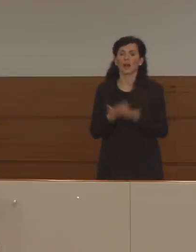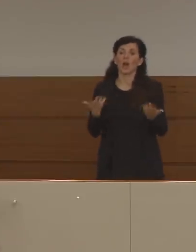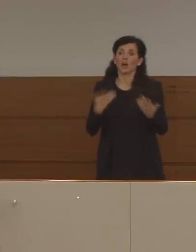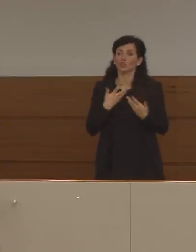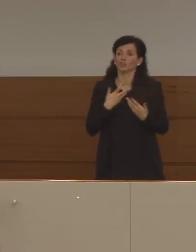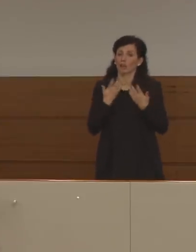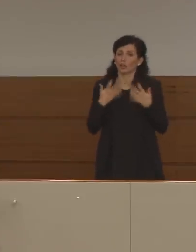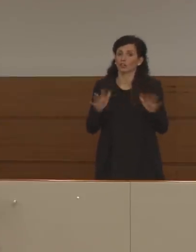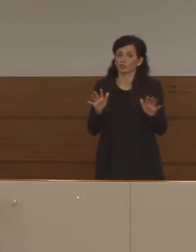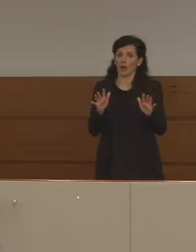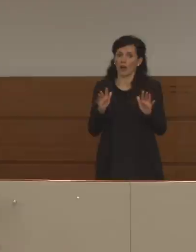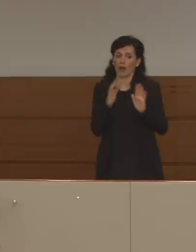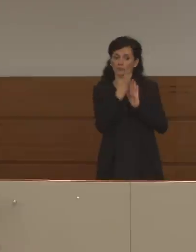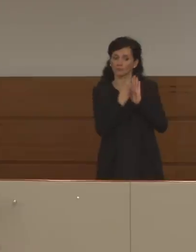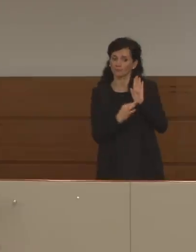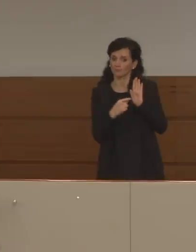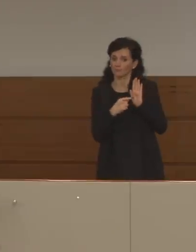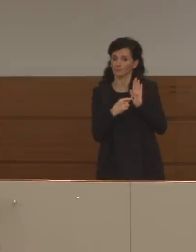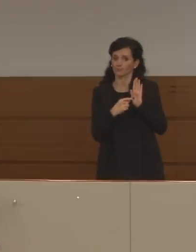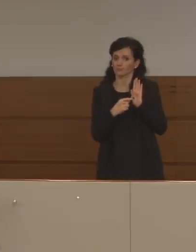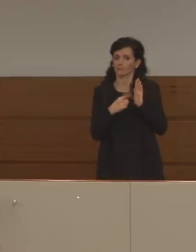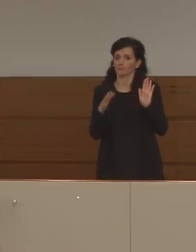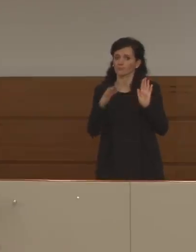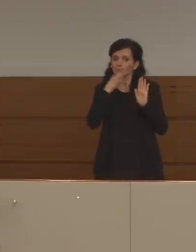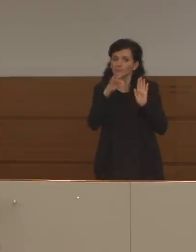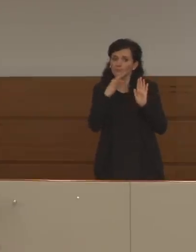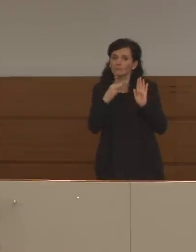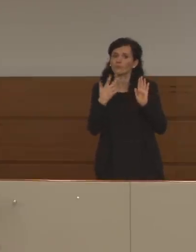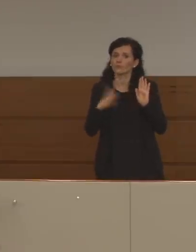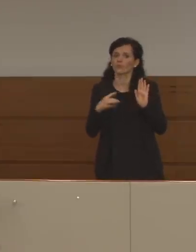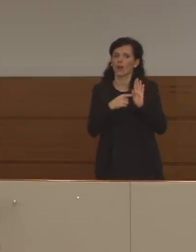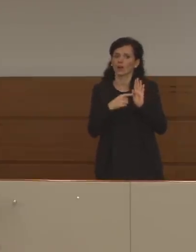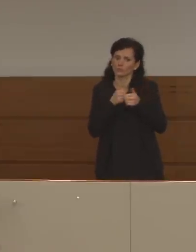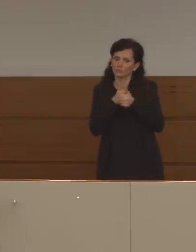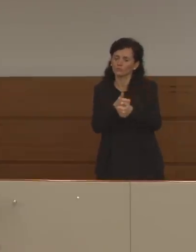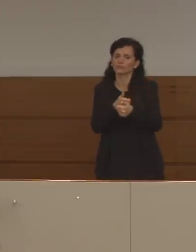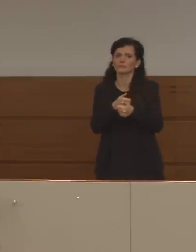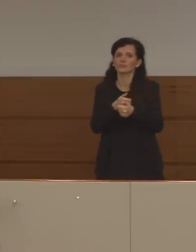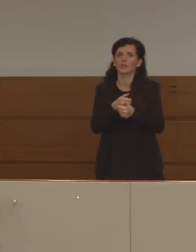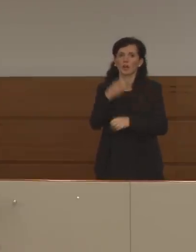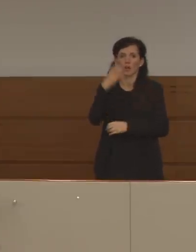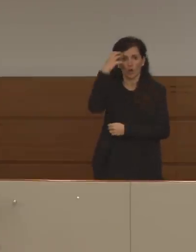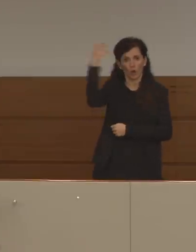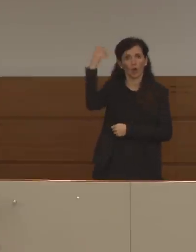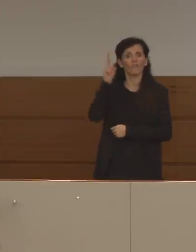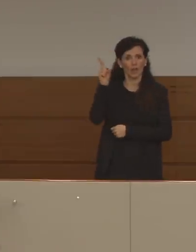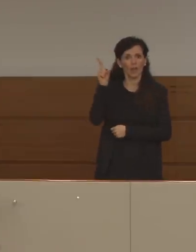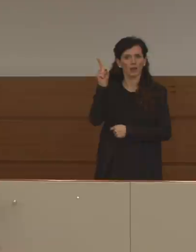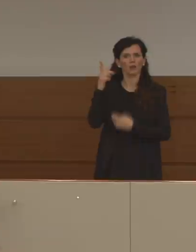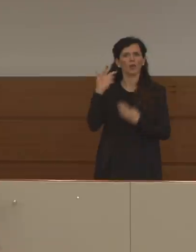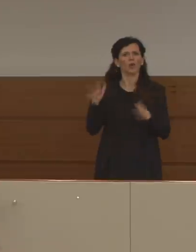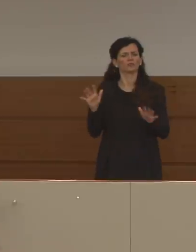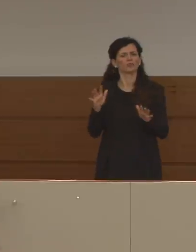che sono state dettate anche recentissimamente dal governo e misure che sono ancora